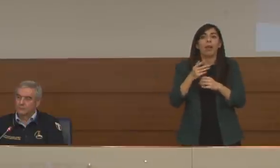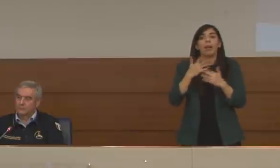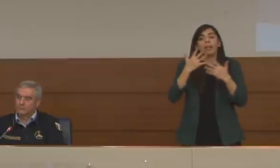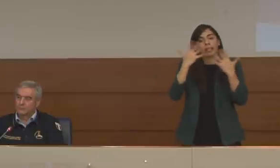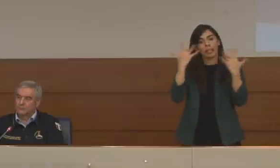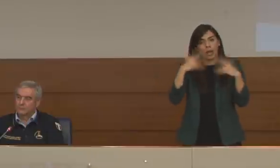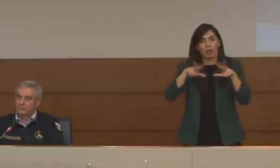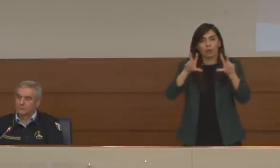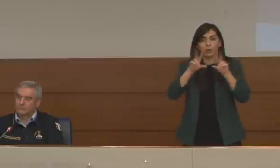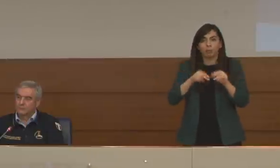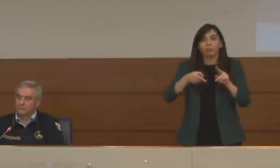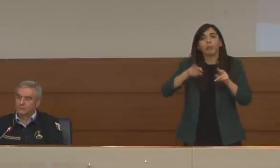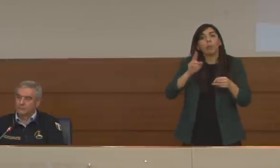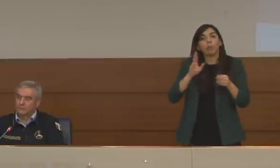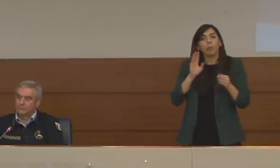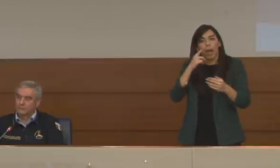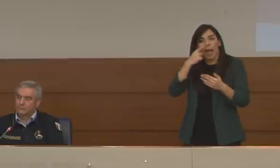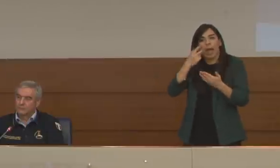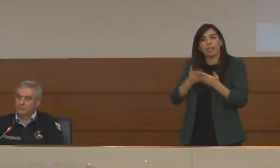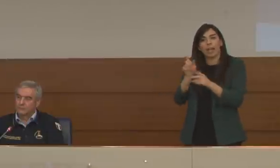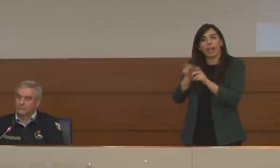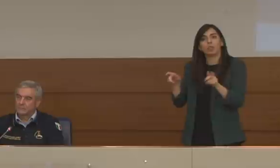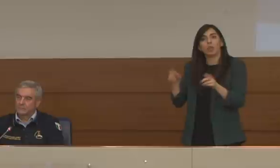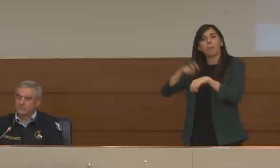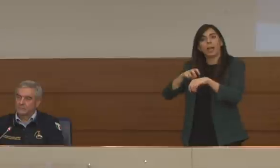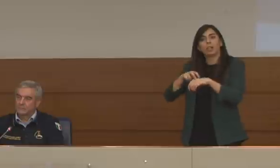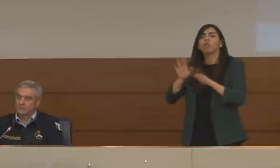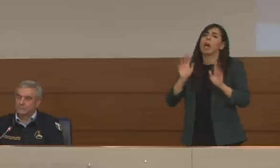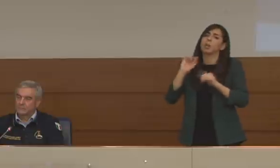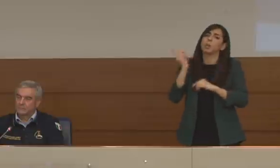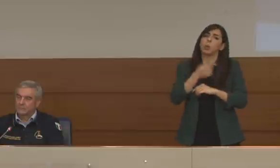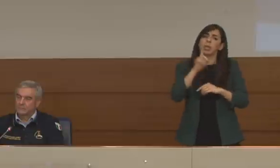da tutti e anche dai cittadini. Secondo tipo di informazione disponibile